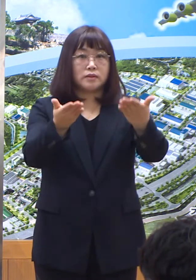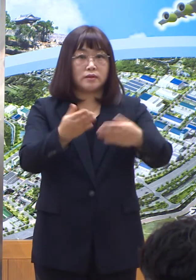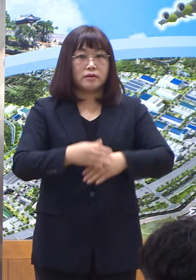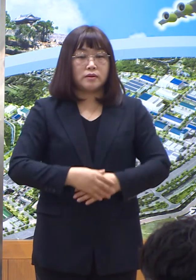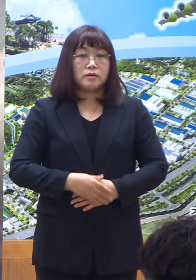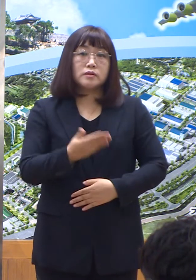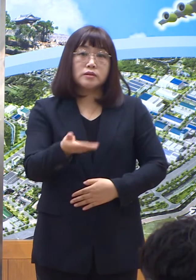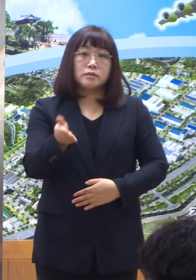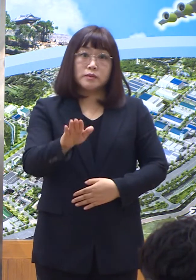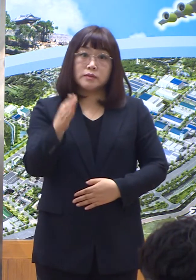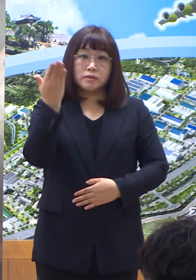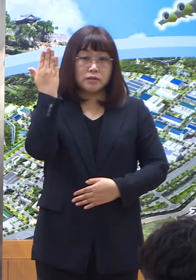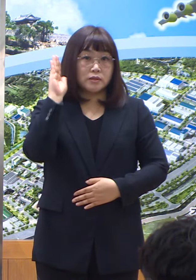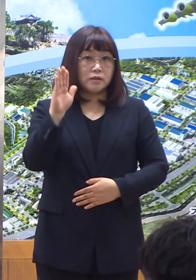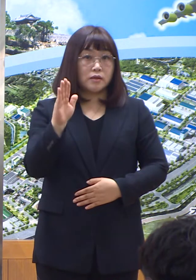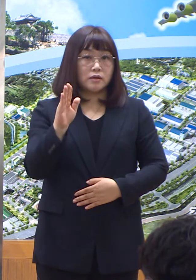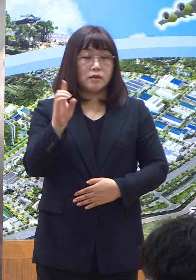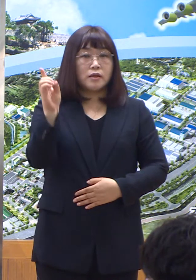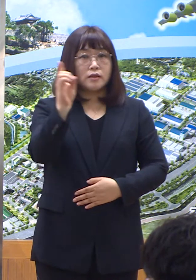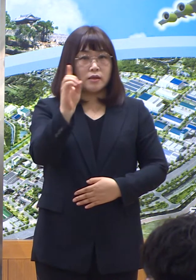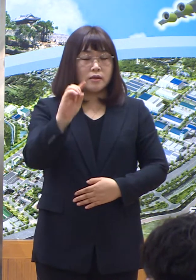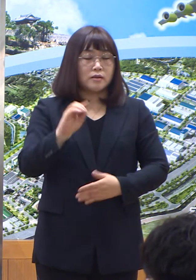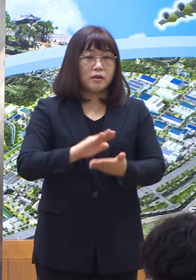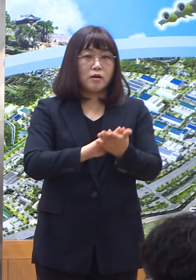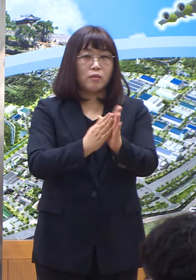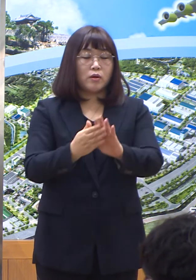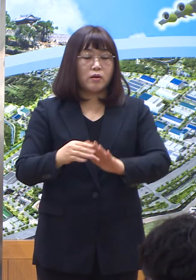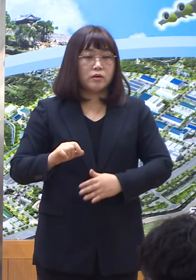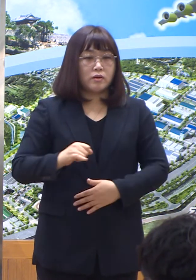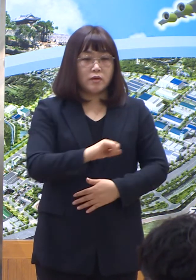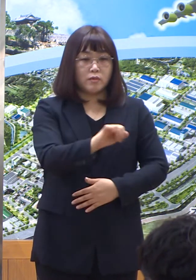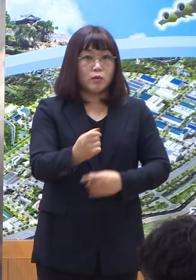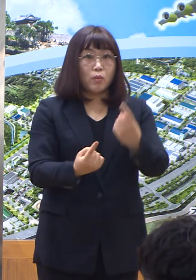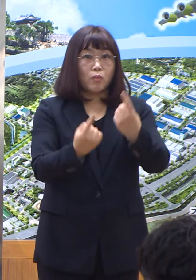하지만 최근 회사 브랜드가 저 이상 잘 됐잖아